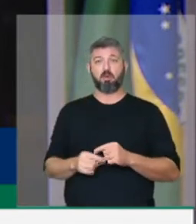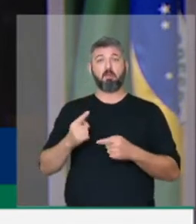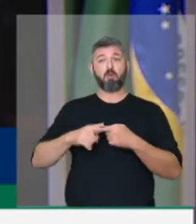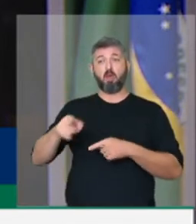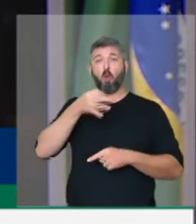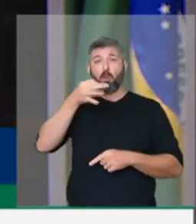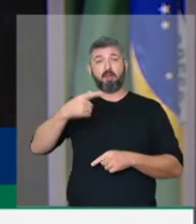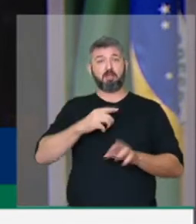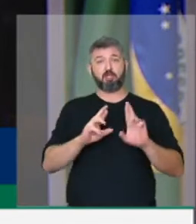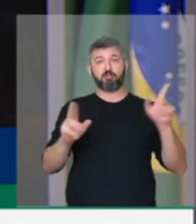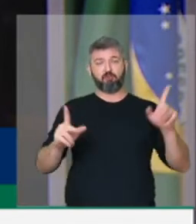POR CRIME DE OPINIÃO. RECENTEMENTE NOS ÚLTIMOS DOIS